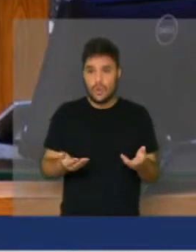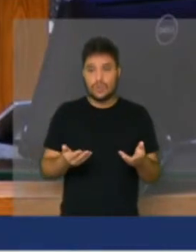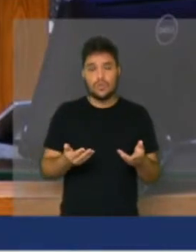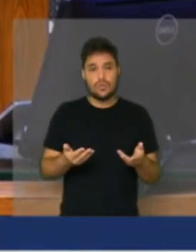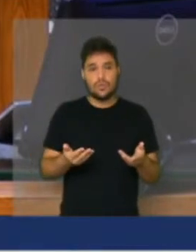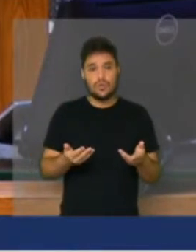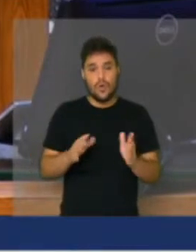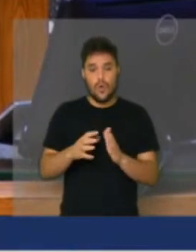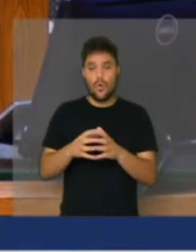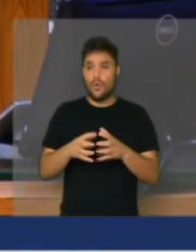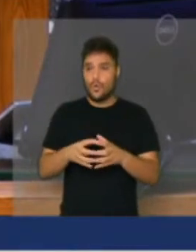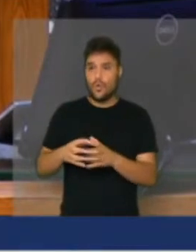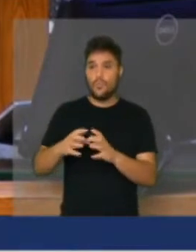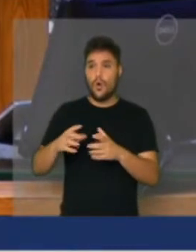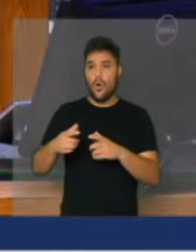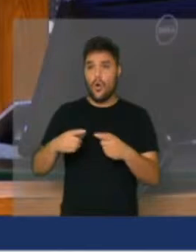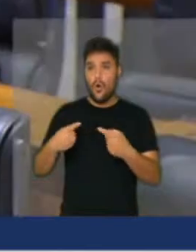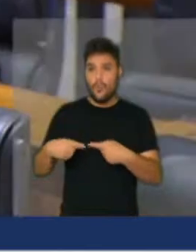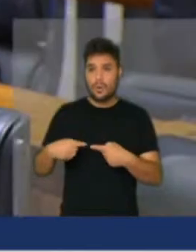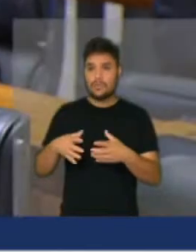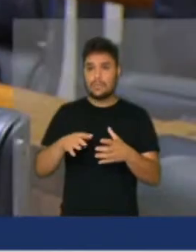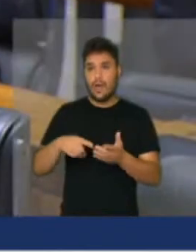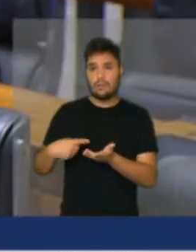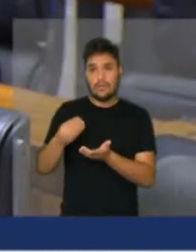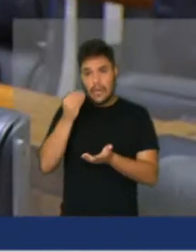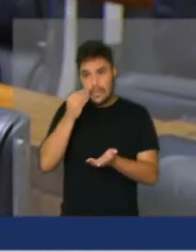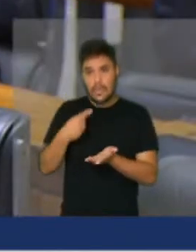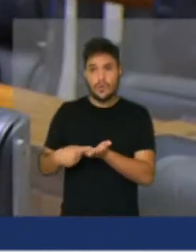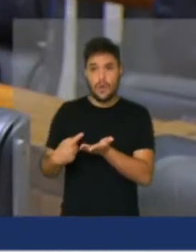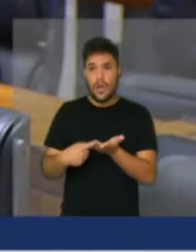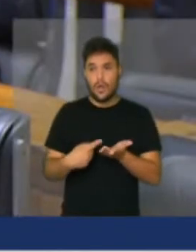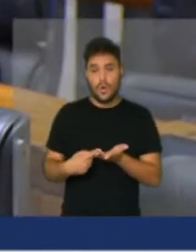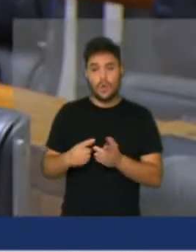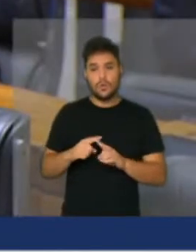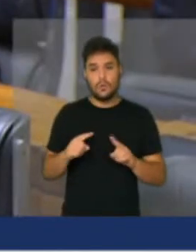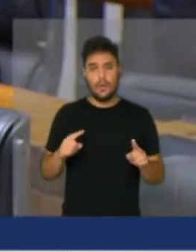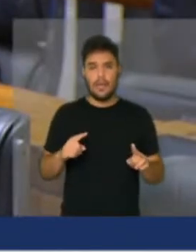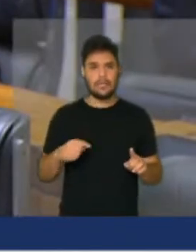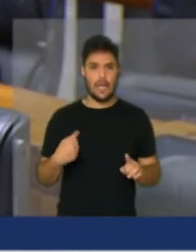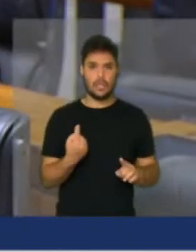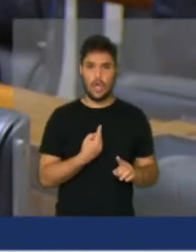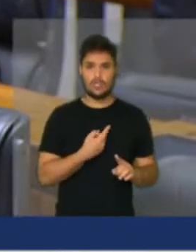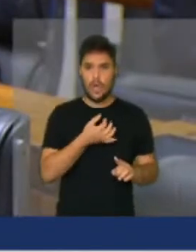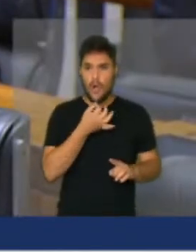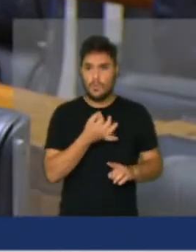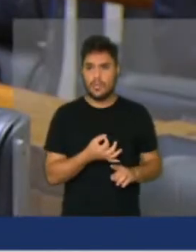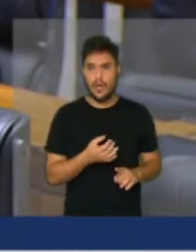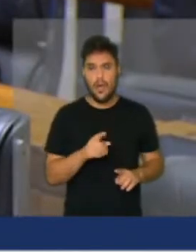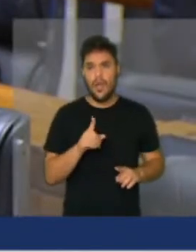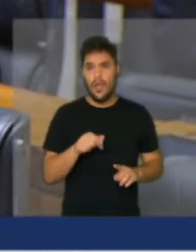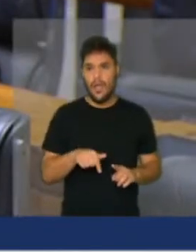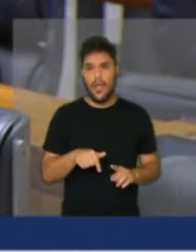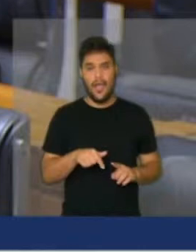ISSO NÃO QUER DIZER QUE ESSA POSIÇÃO SEJA A MINHA POSIÇÃO ATÉ O FINAL DA ORIENTAÇÃO EU ESTOU AGUARDANDO A OPOSIÇÃO. -- [DEPUTADA]: SÓ PARA